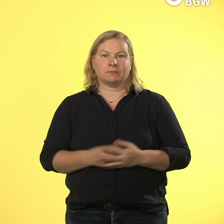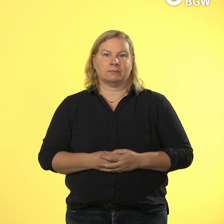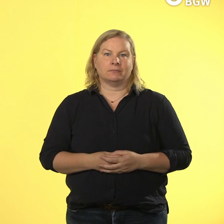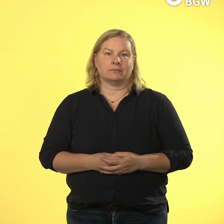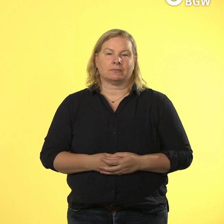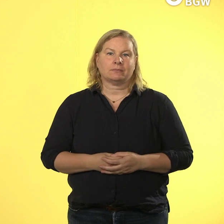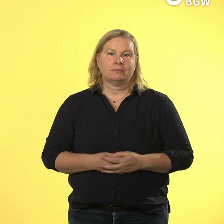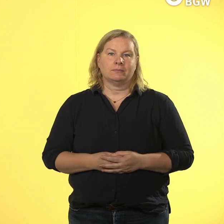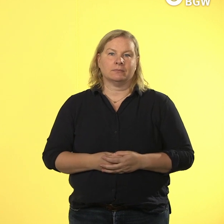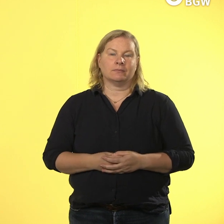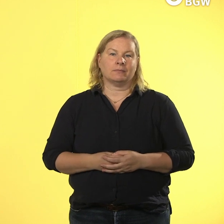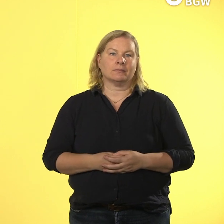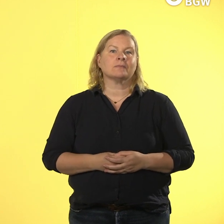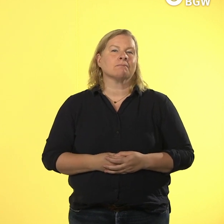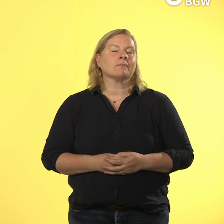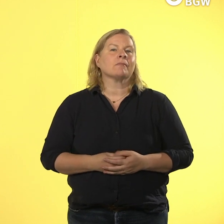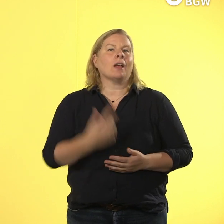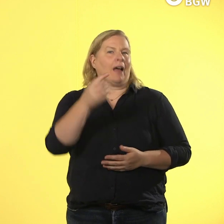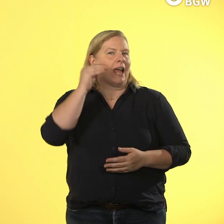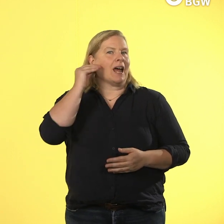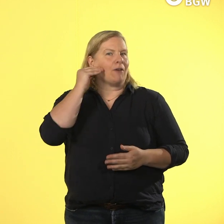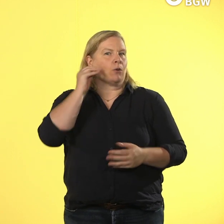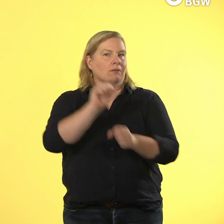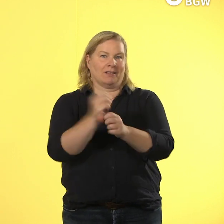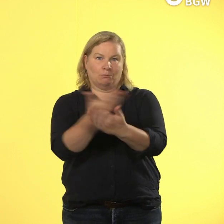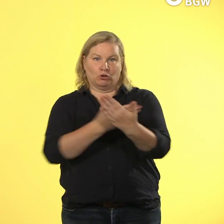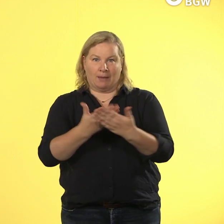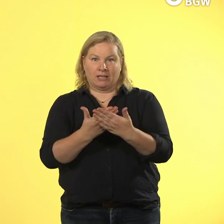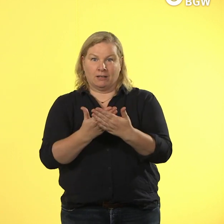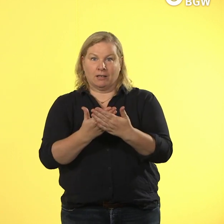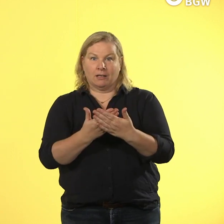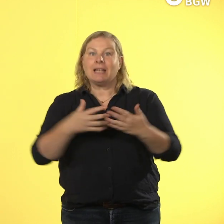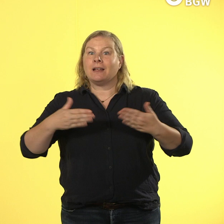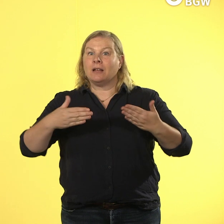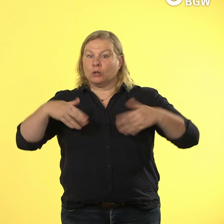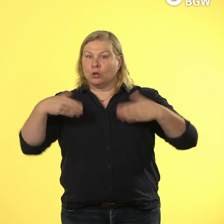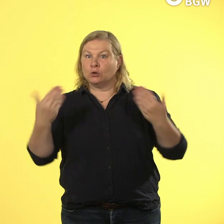Wenn ich das so einführe, eine Kleingruppenarbeit, dann meldet sich niemand und sagt: